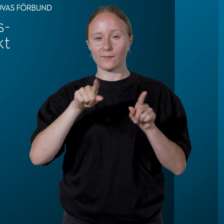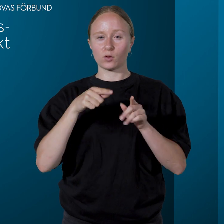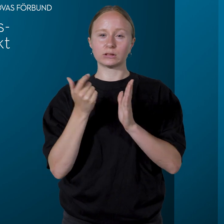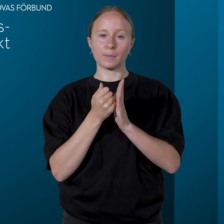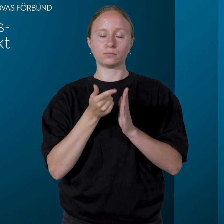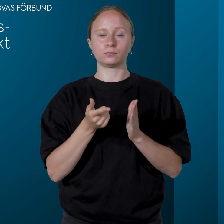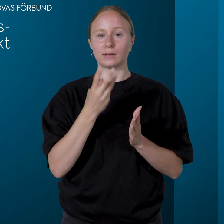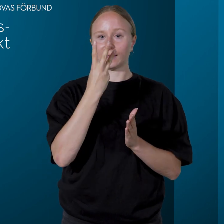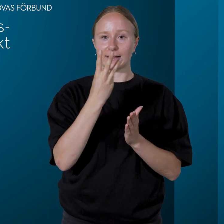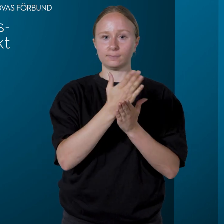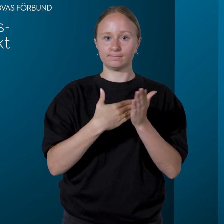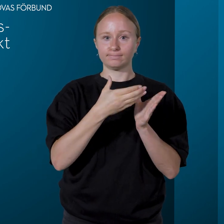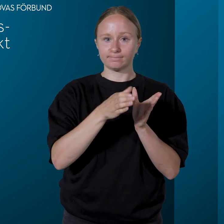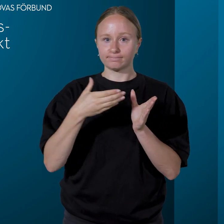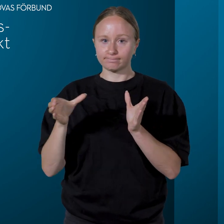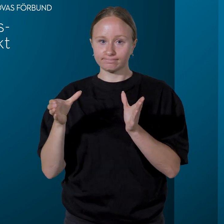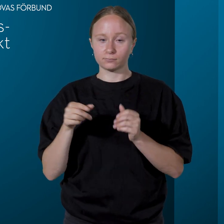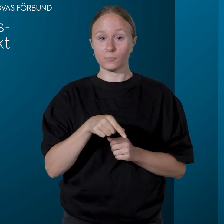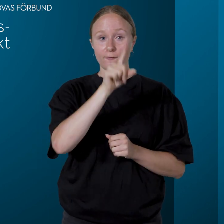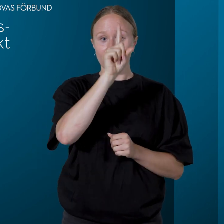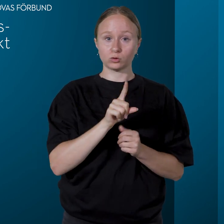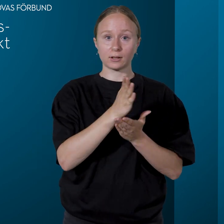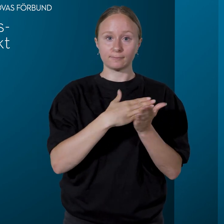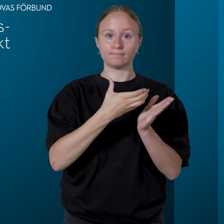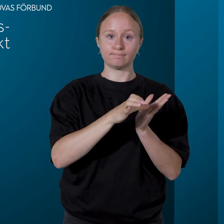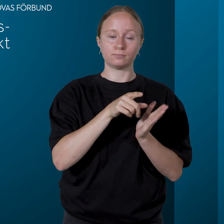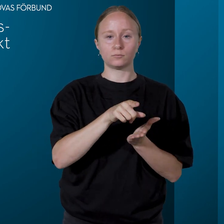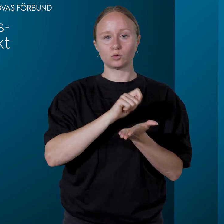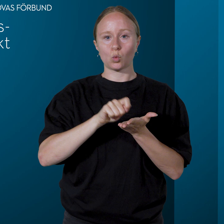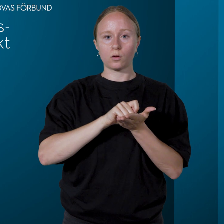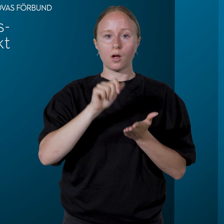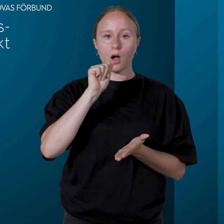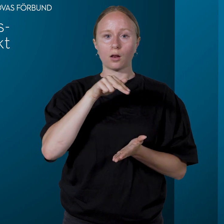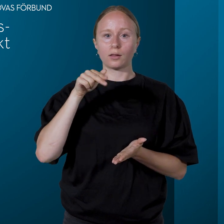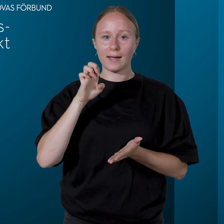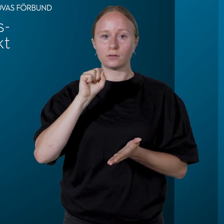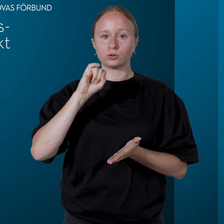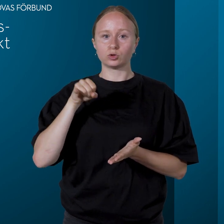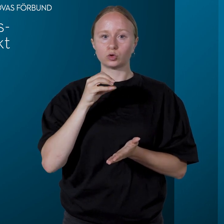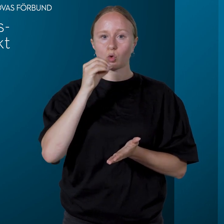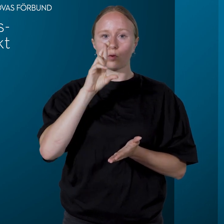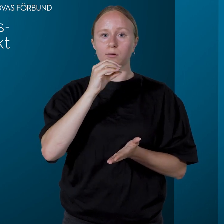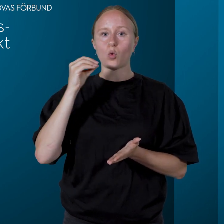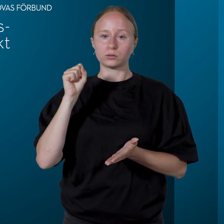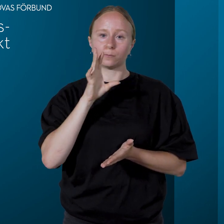Inspelningen är uppdelad i tre delar. Den första delen innehåller journalist Anne Sjöroos -